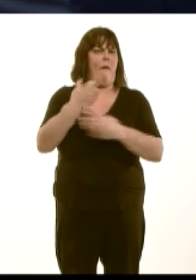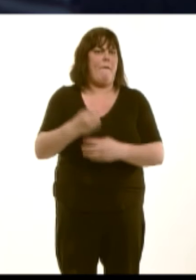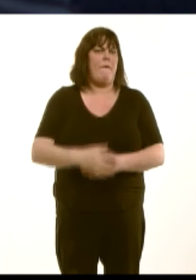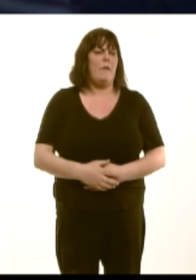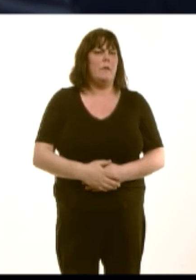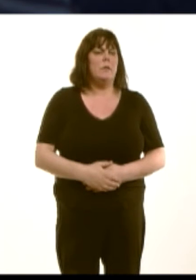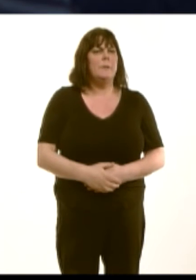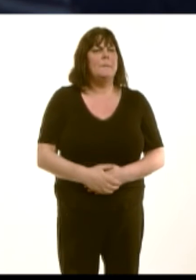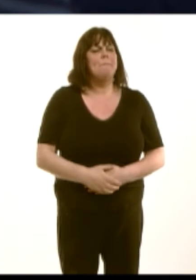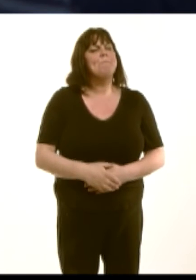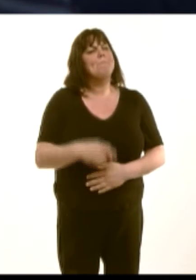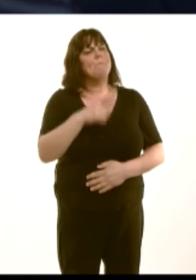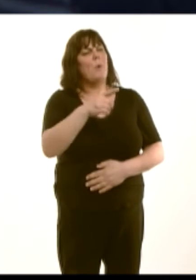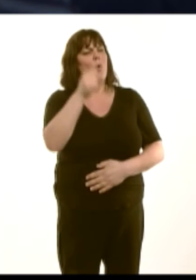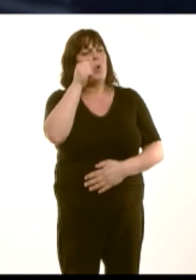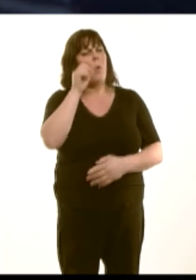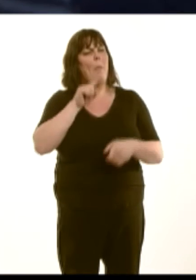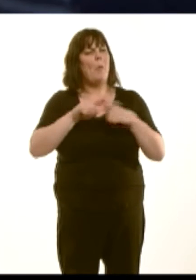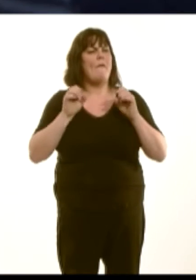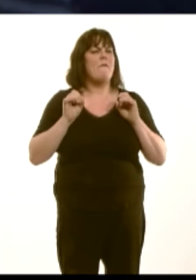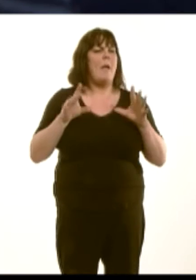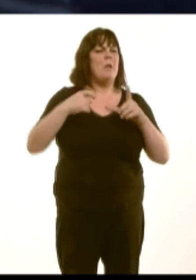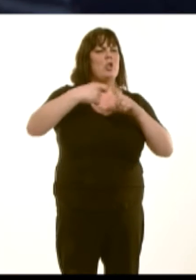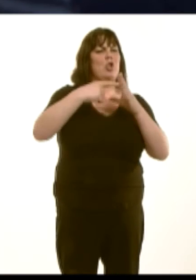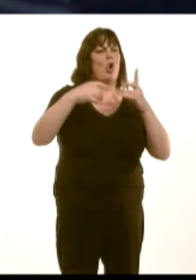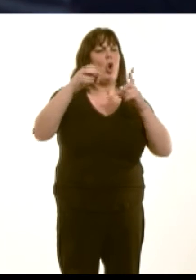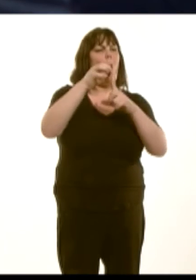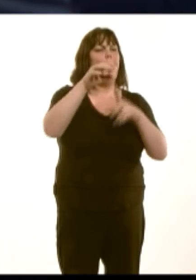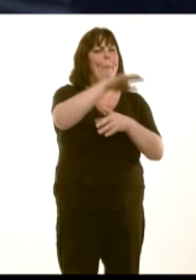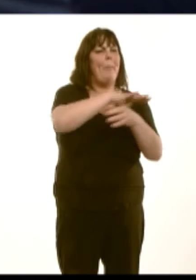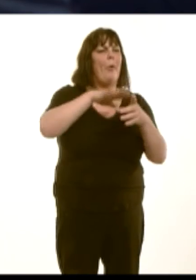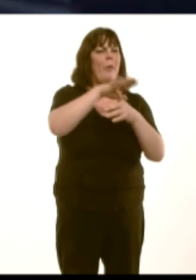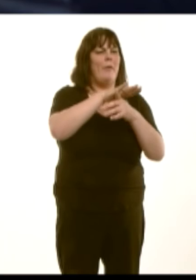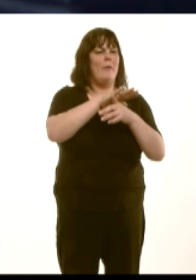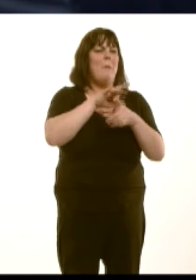A gaf i ofyn ichi ystyried, gan fod y ëkopí mwyaf enwog ym Mhrydainósef y ëkopí ar